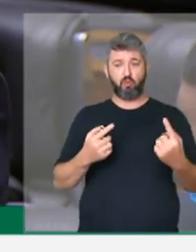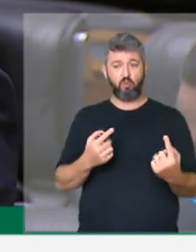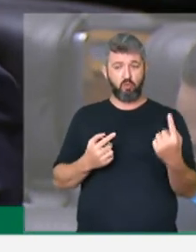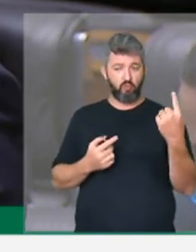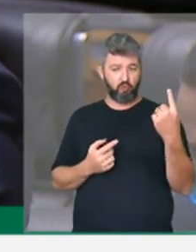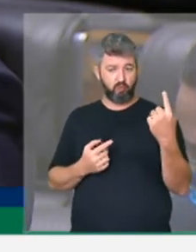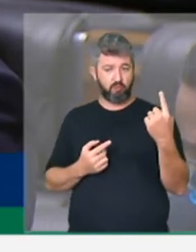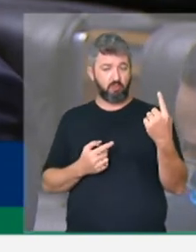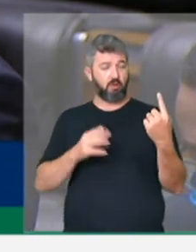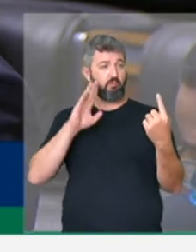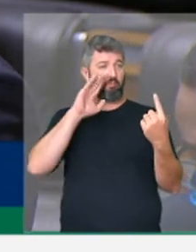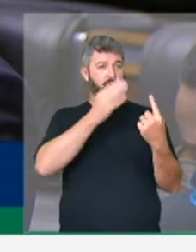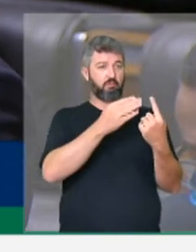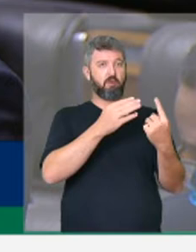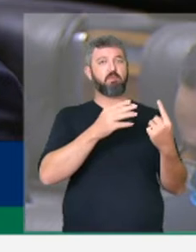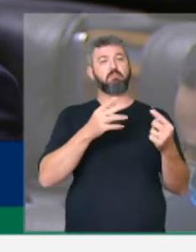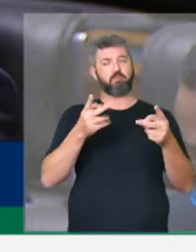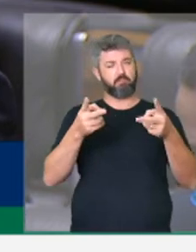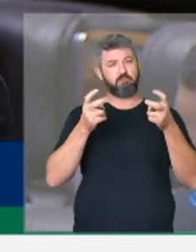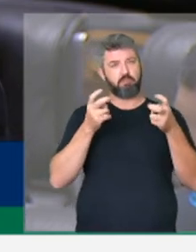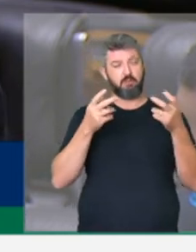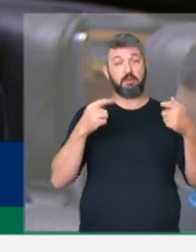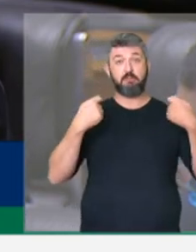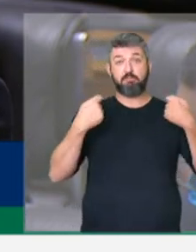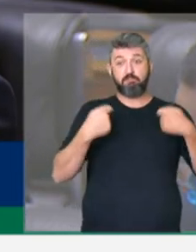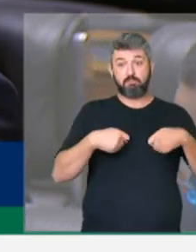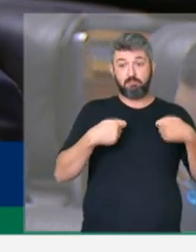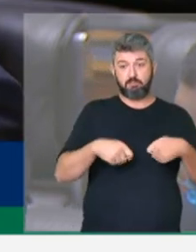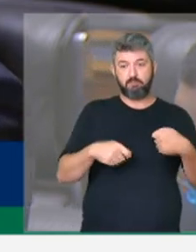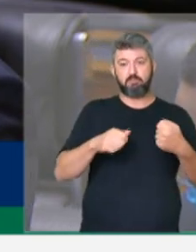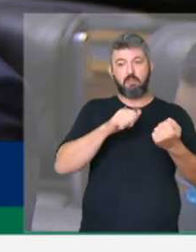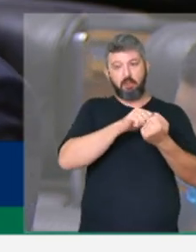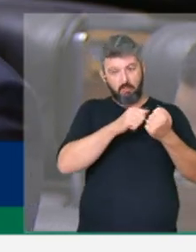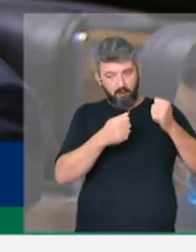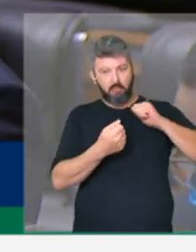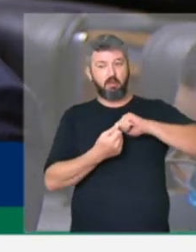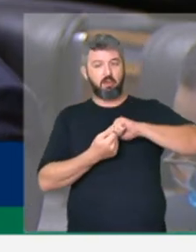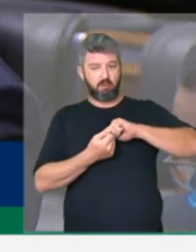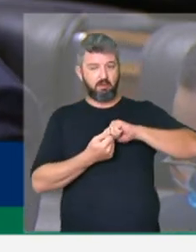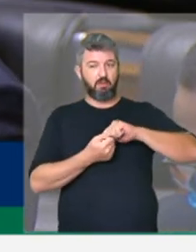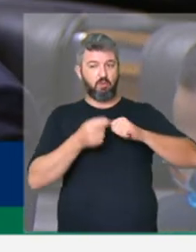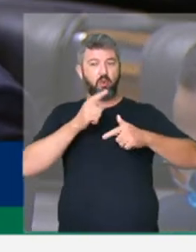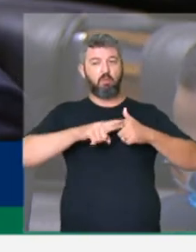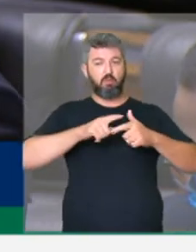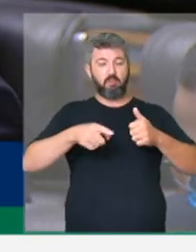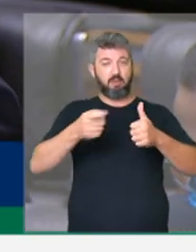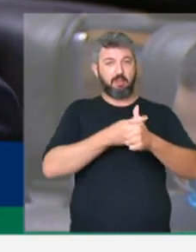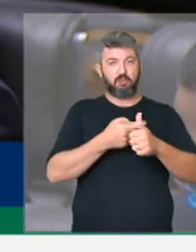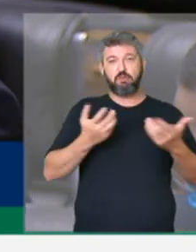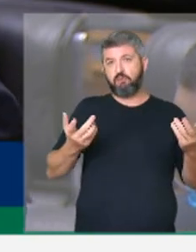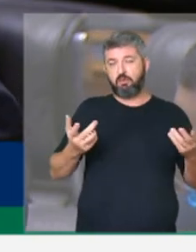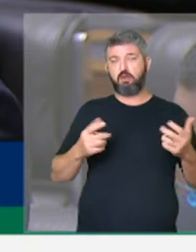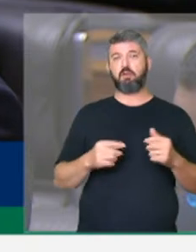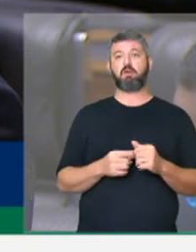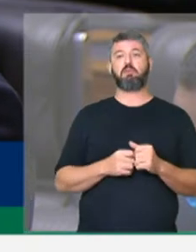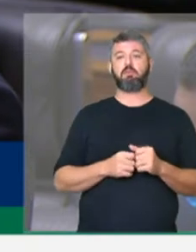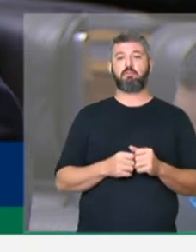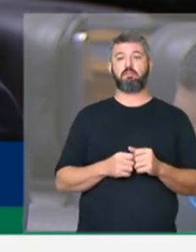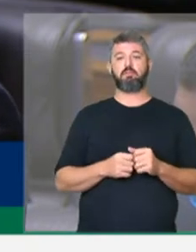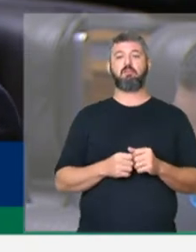UMA DÍVIDA CONTÁBIL. JÁ VEM SENDO POSTERGADA ESSA DECISÃ O, SÓ EU COMECEI ESSE DEBATE EM 2014. TEM OITO ANOS QUE